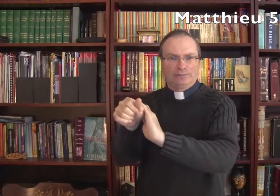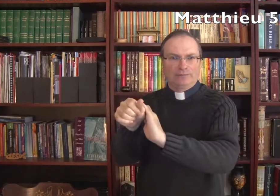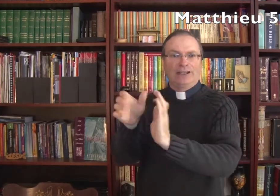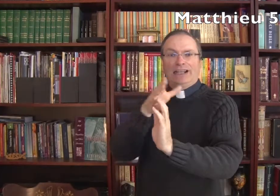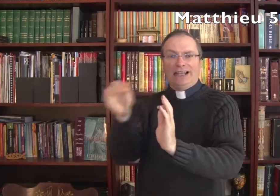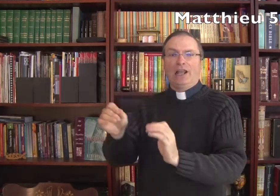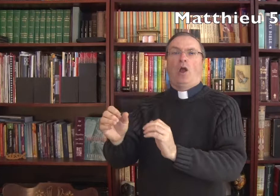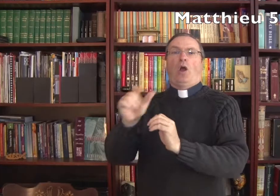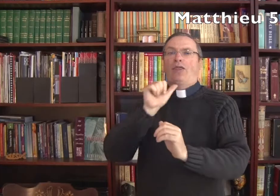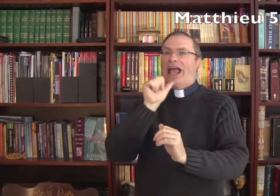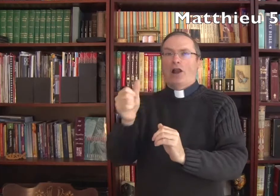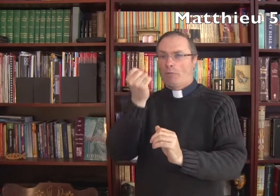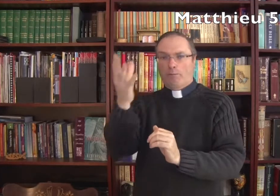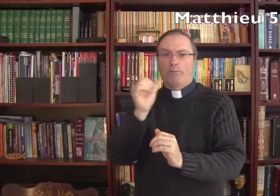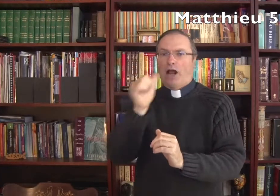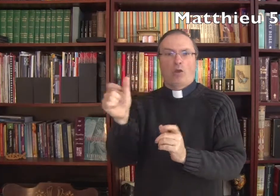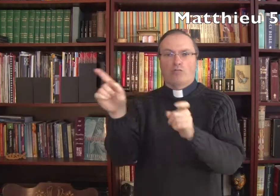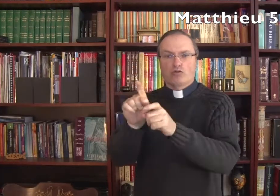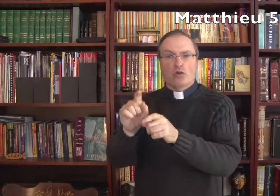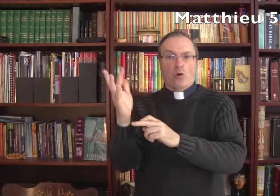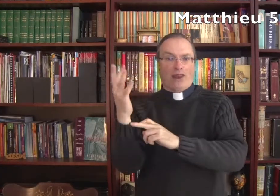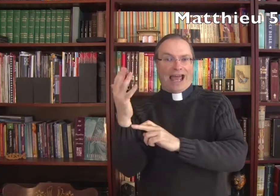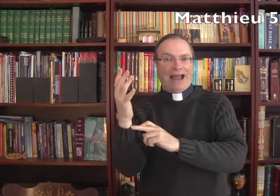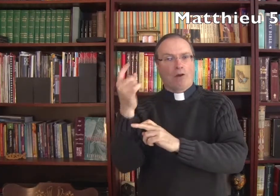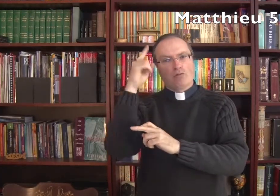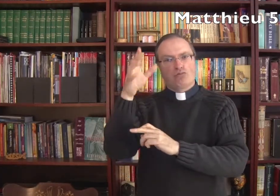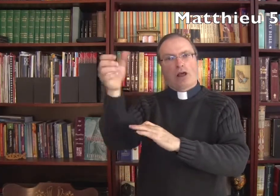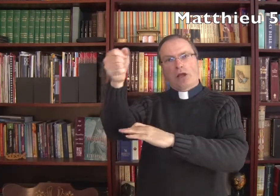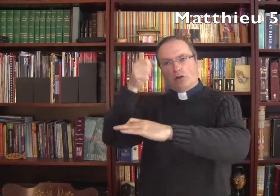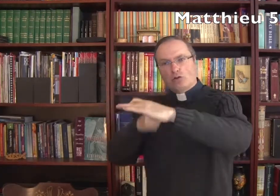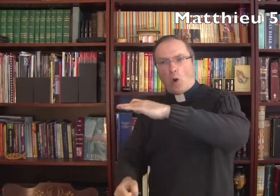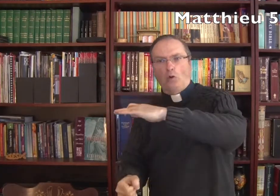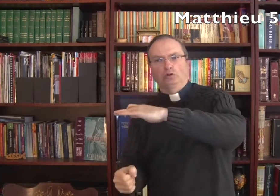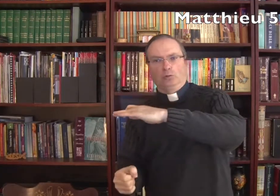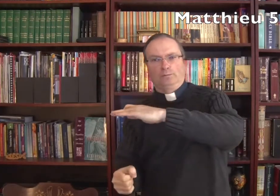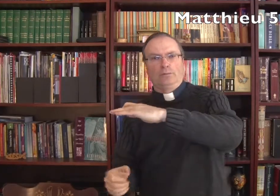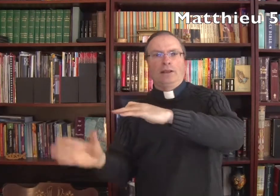et on n’allume pas non plus une lampe pour la mettre sous un seau,